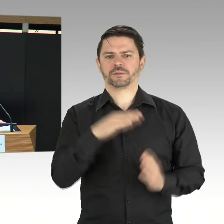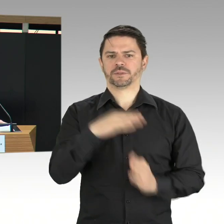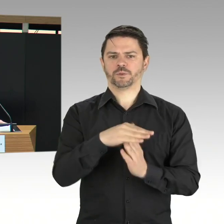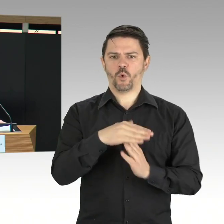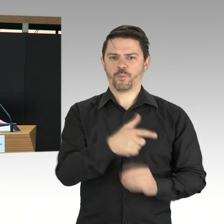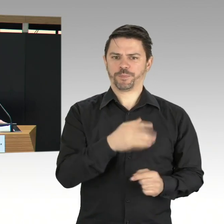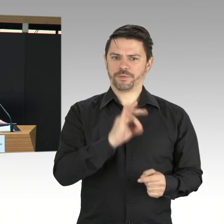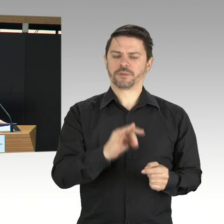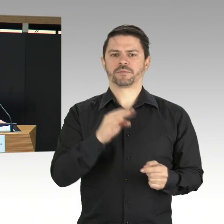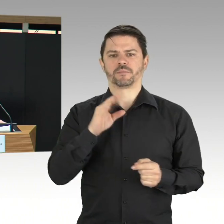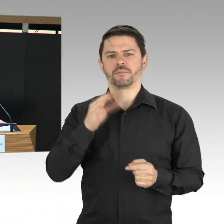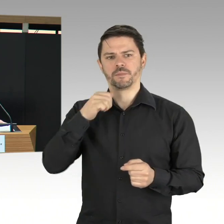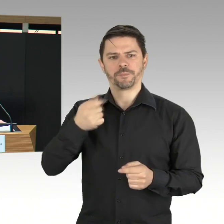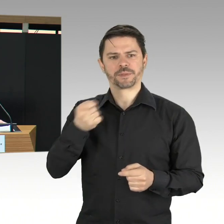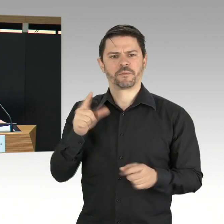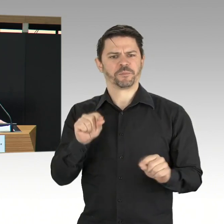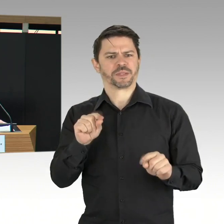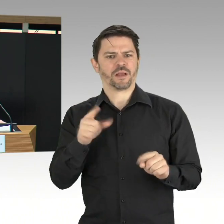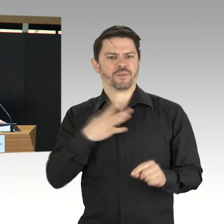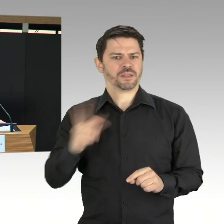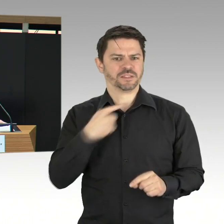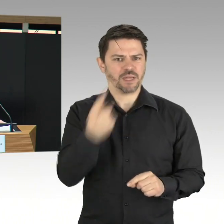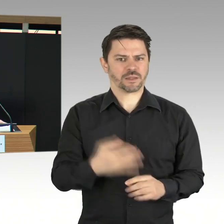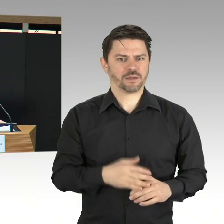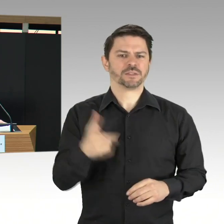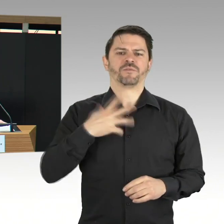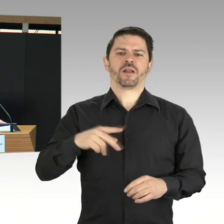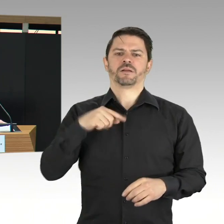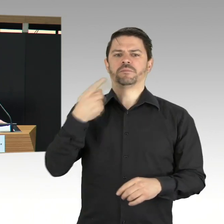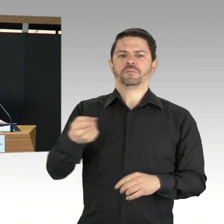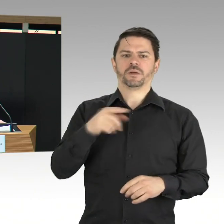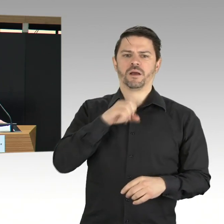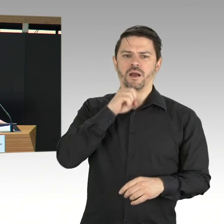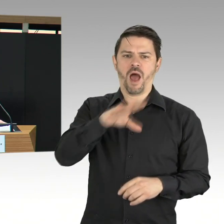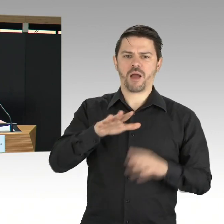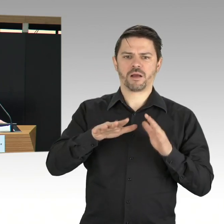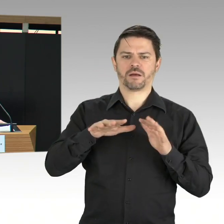in der Öffentlichkeit eines der bestimmenden Themen ist